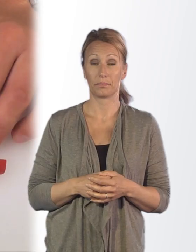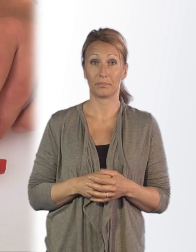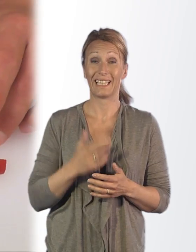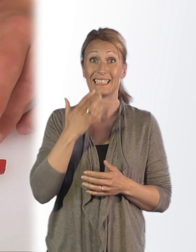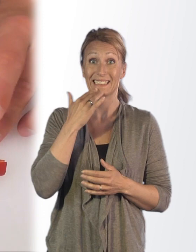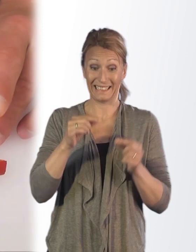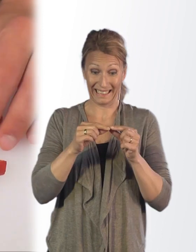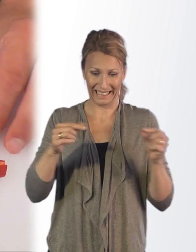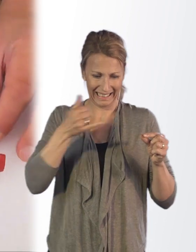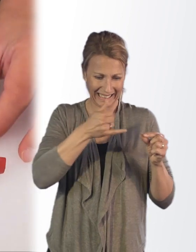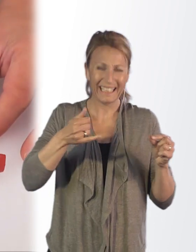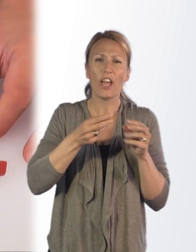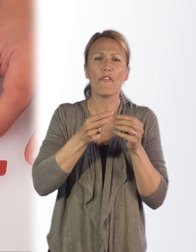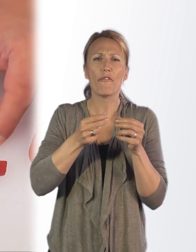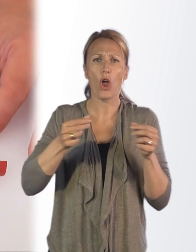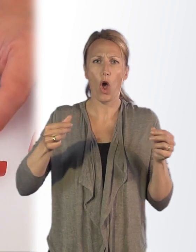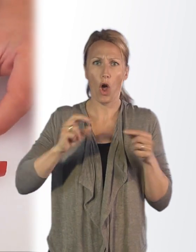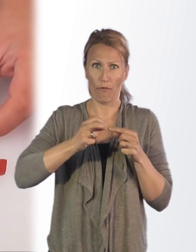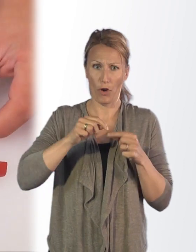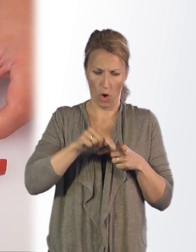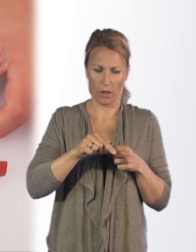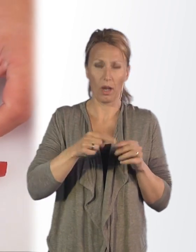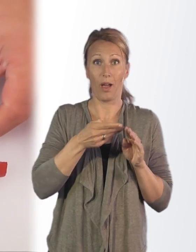Ta ut frøene.